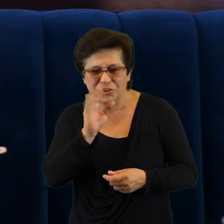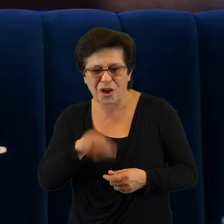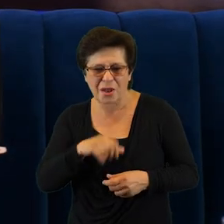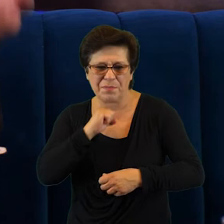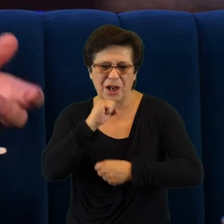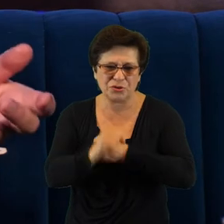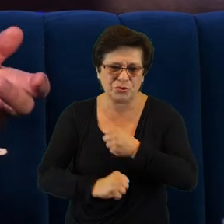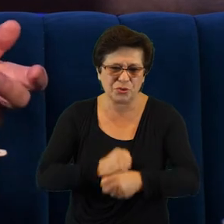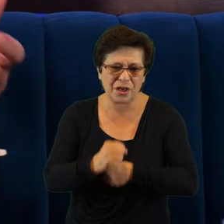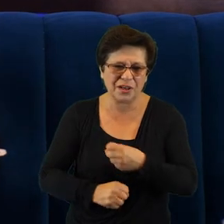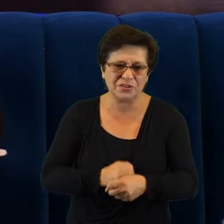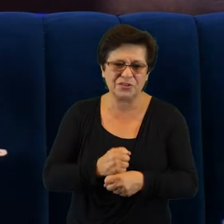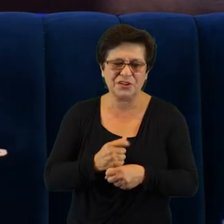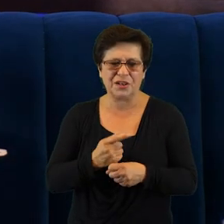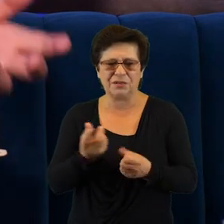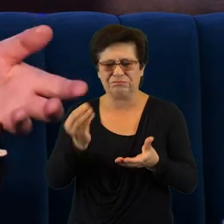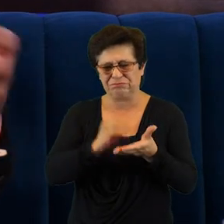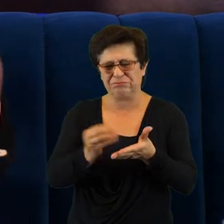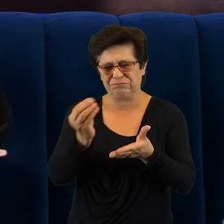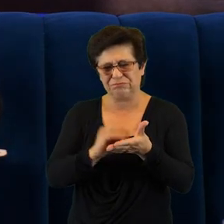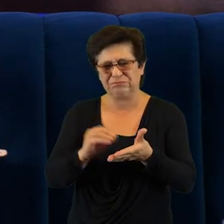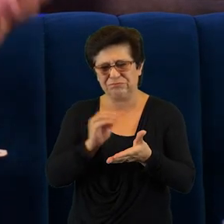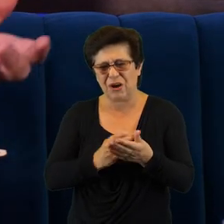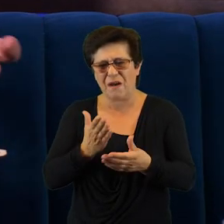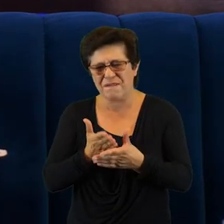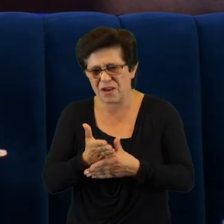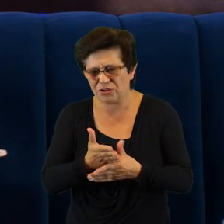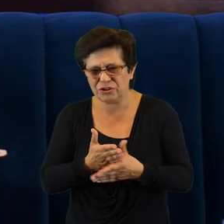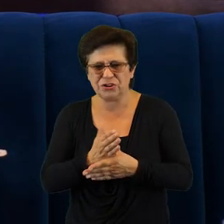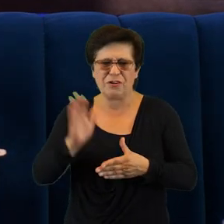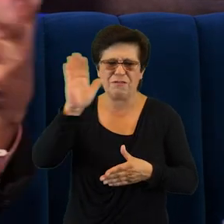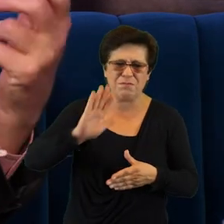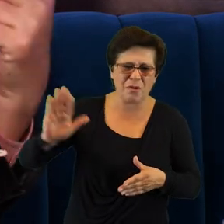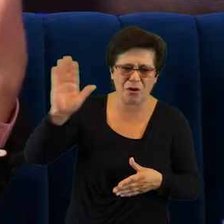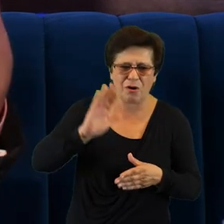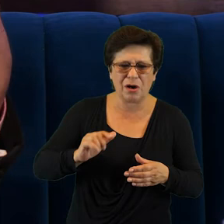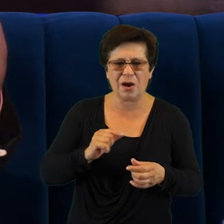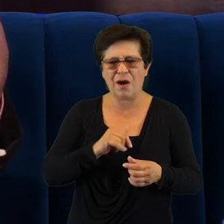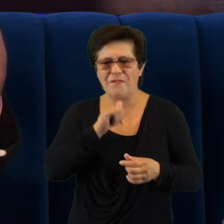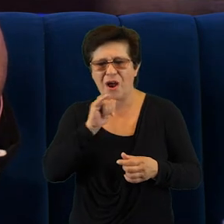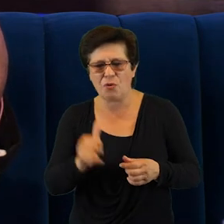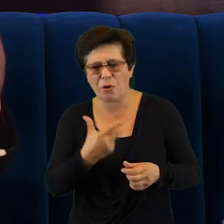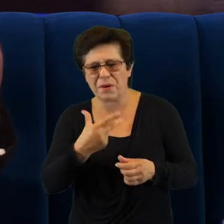wierzycie w jakiegoś dziwnego tam Boga i tak dalej, nie możecie się odnaleźć w Europie wśród normalnych ludzi i tak dalej.